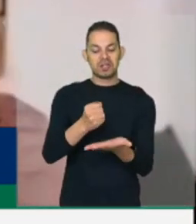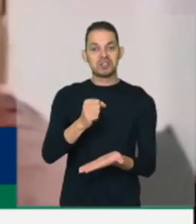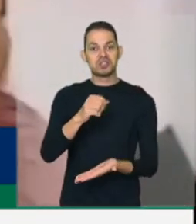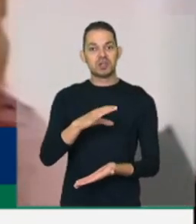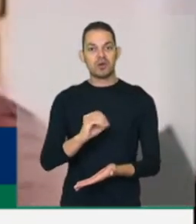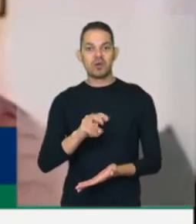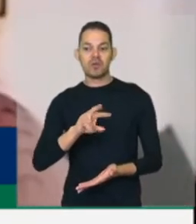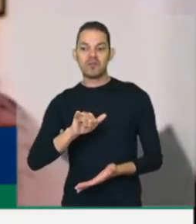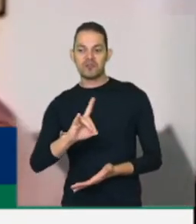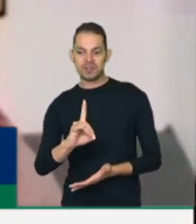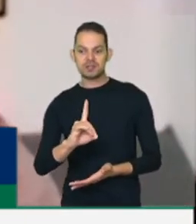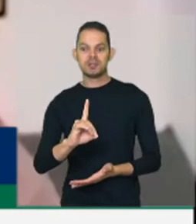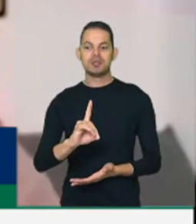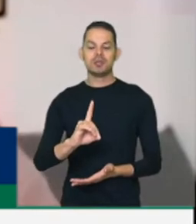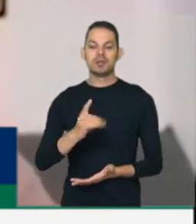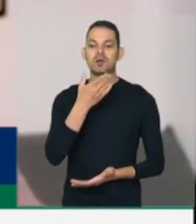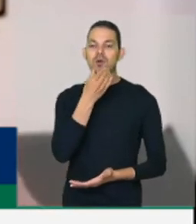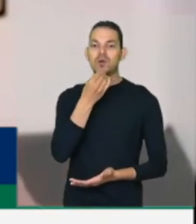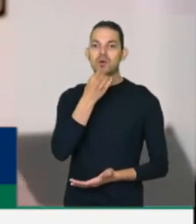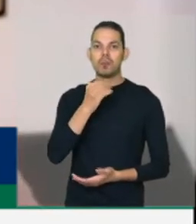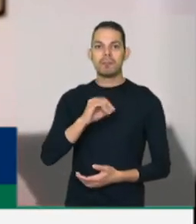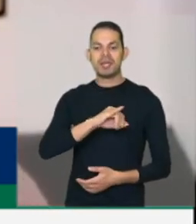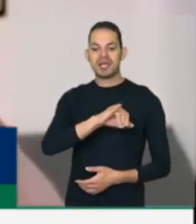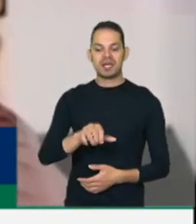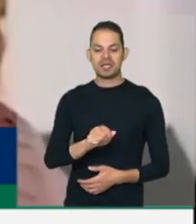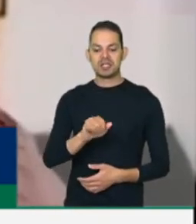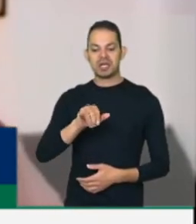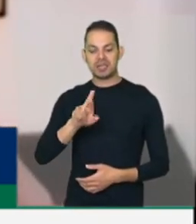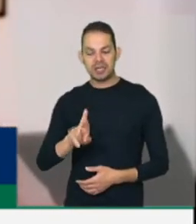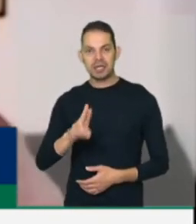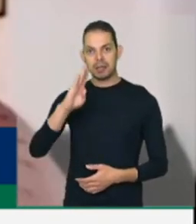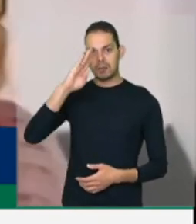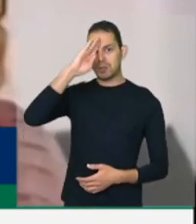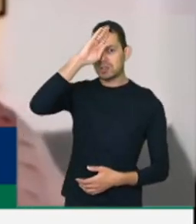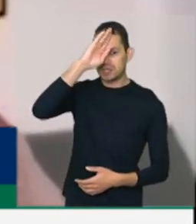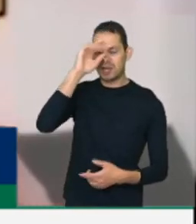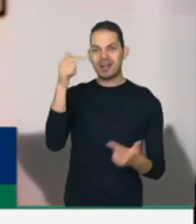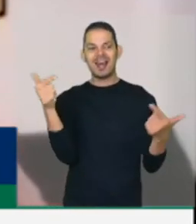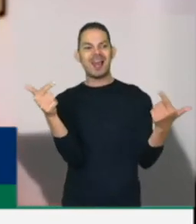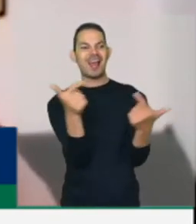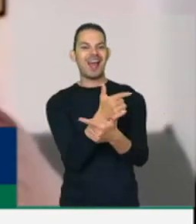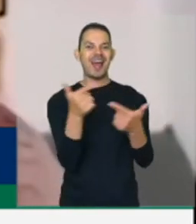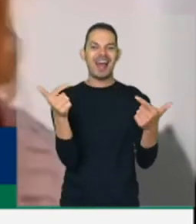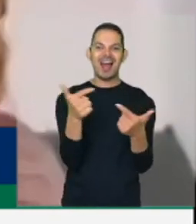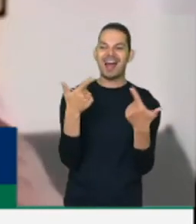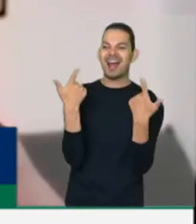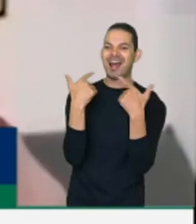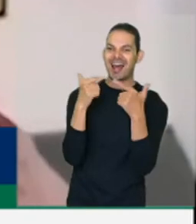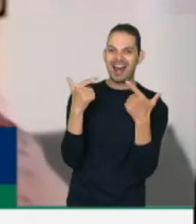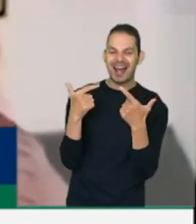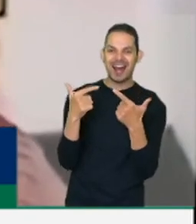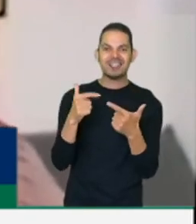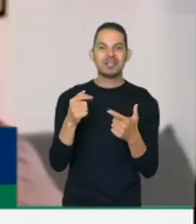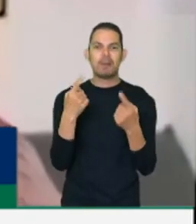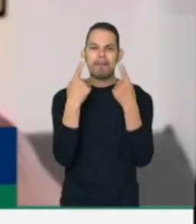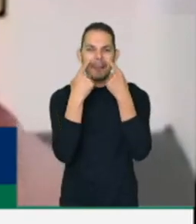CHAMADO KIT COVID, ESTE SENHOR CHAMADO JAIR DESSE SIAS BOLSONARO DEBOCHOU, DEU GARGALHADAS, DISSE QUE É XORORÓE MI-MI-MI, NÃO TEVE